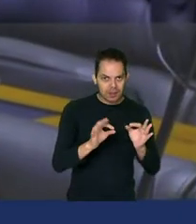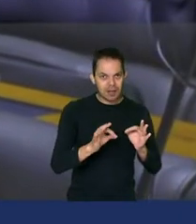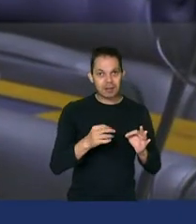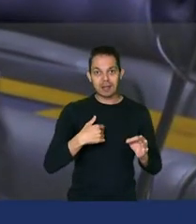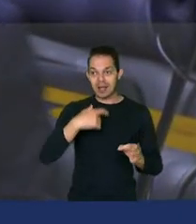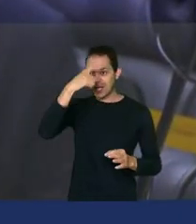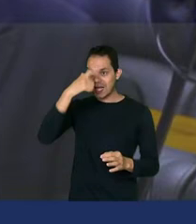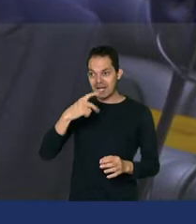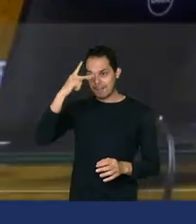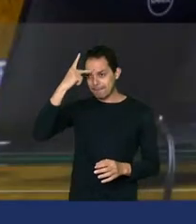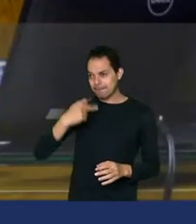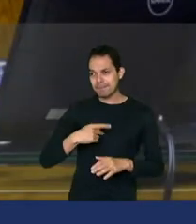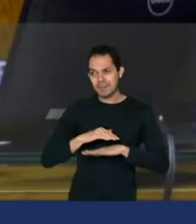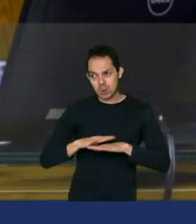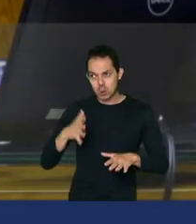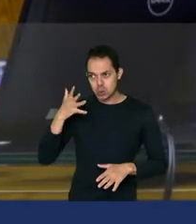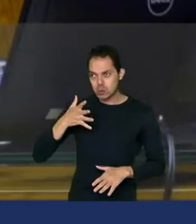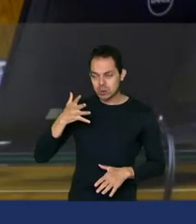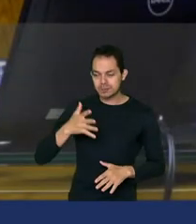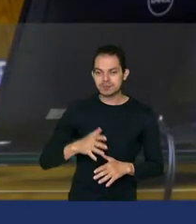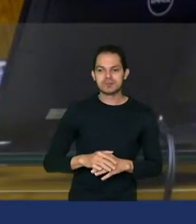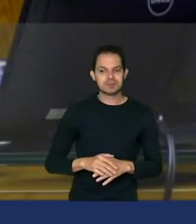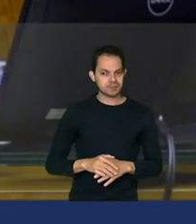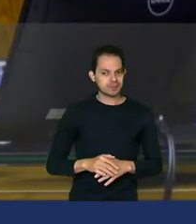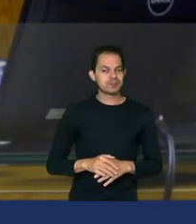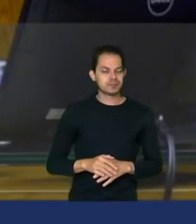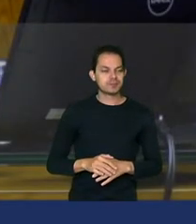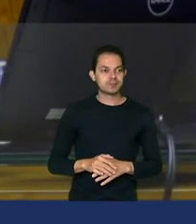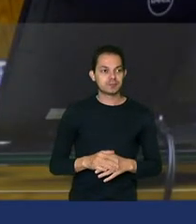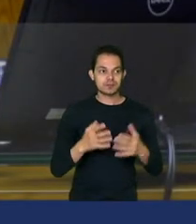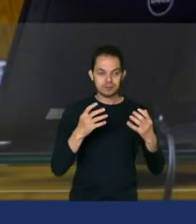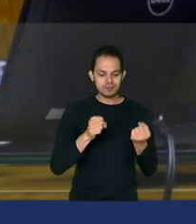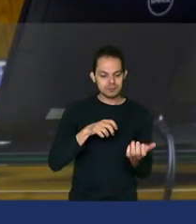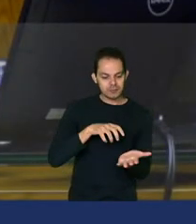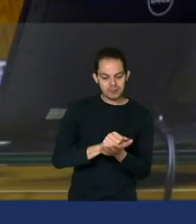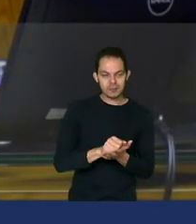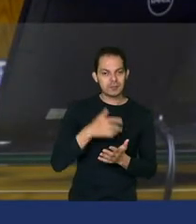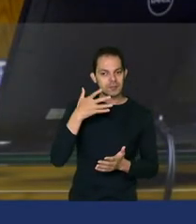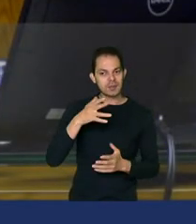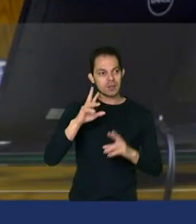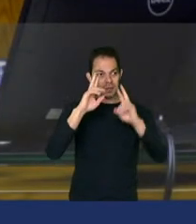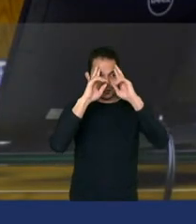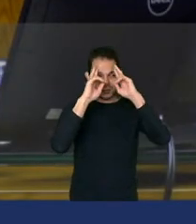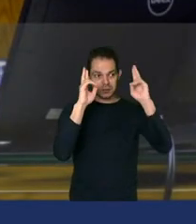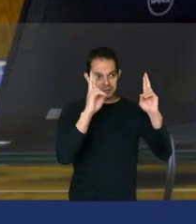COMBINEI A POSIÇÃO DA FRENTE. QUERO FAZER ESSE REGISTRO, PRESIDENTE. OBRIGADO. [PRESIDENTE]: FICA REGISTRADA A FALA DO DEPUTADO